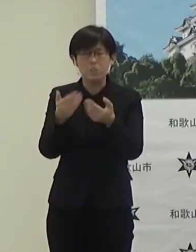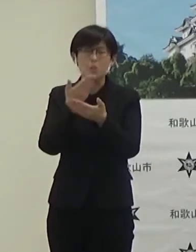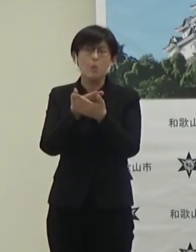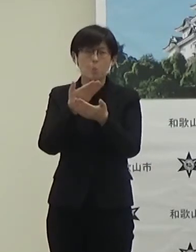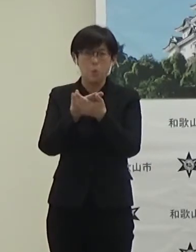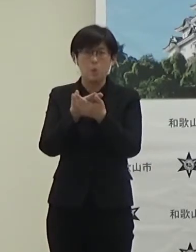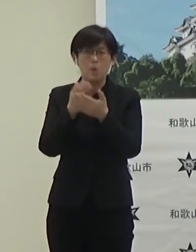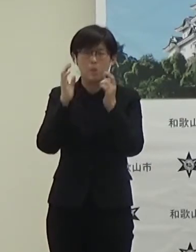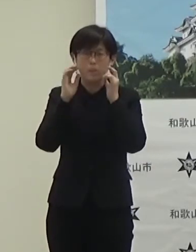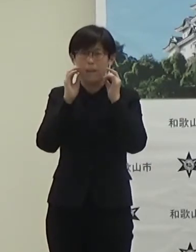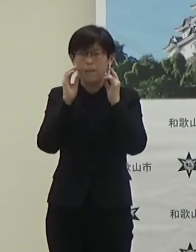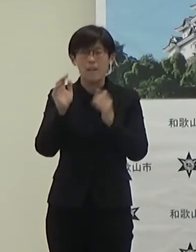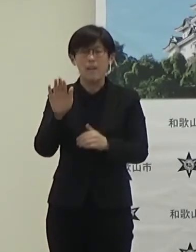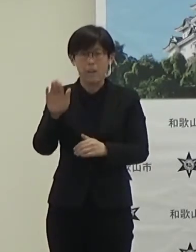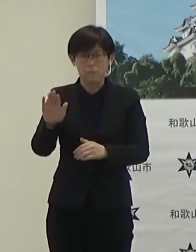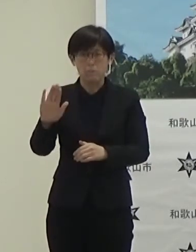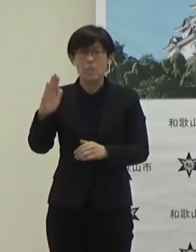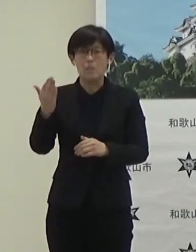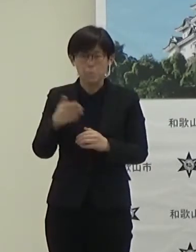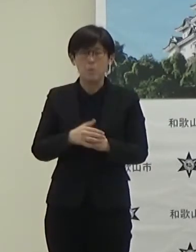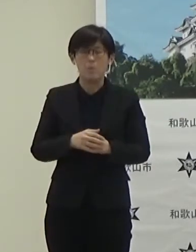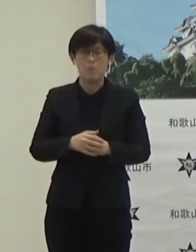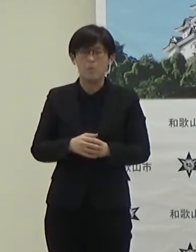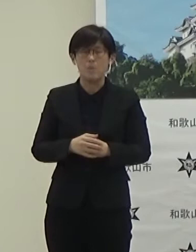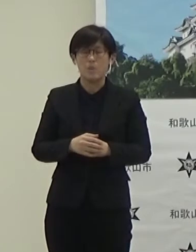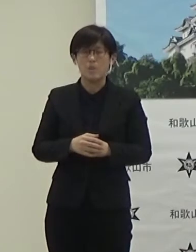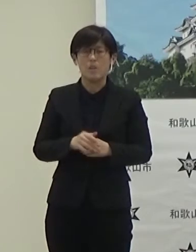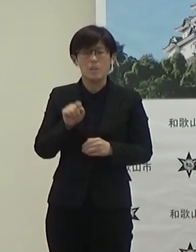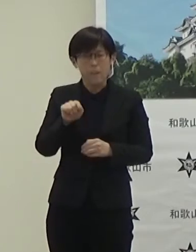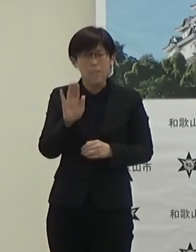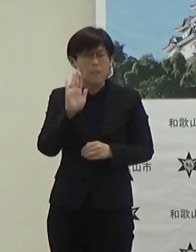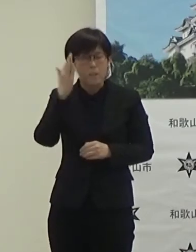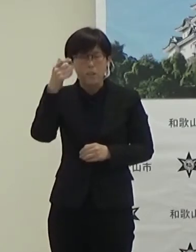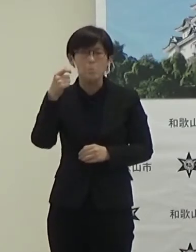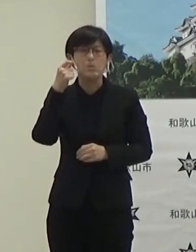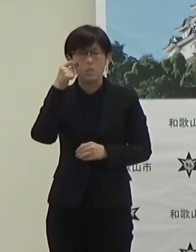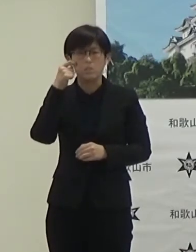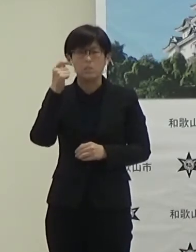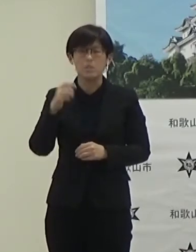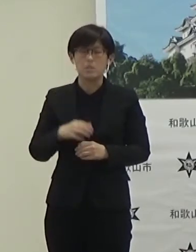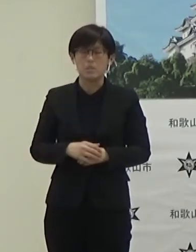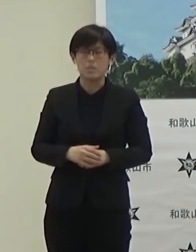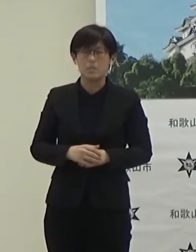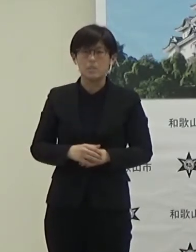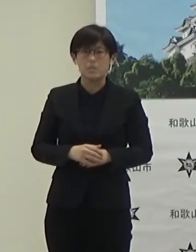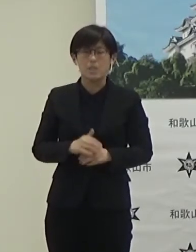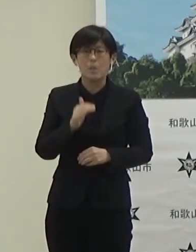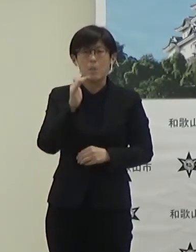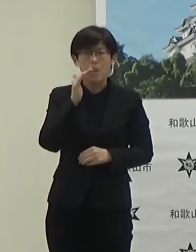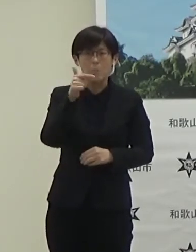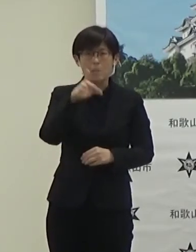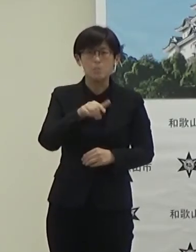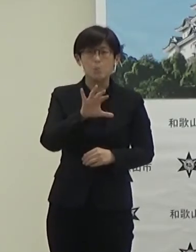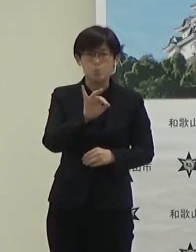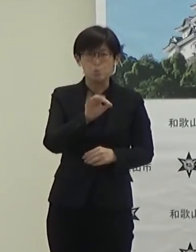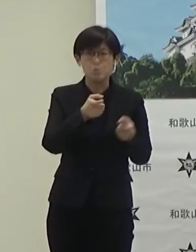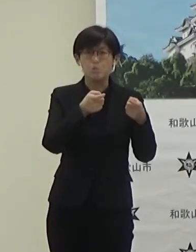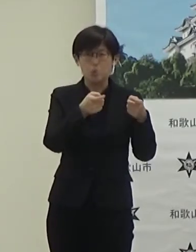やっぱり和歌山と下津その広域を結んでるっていうことで、和歌山下津港自体は変えられないんですけども